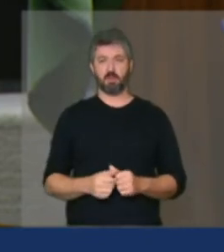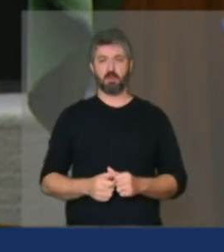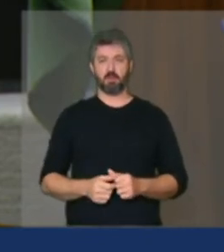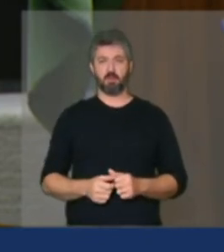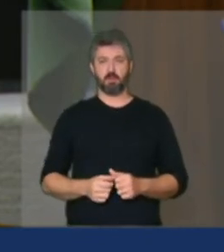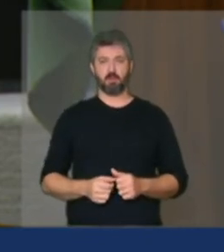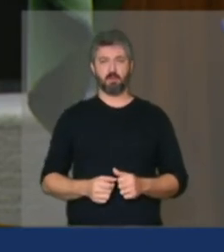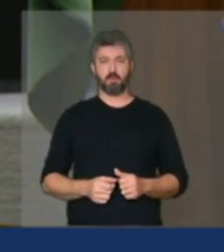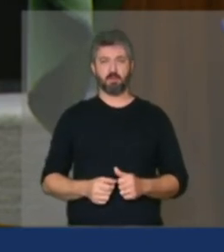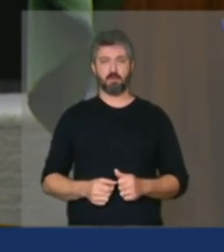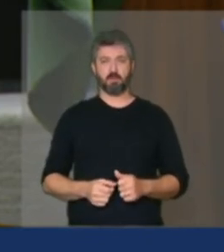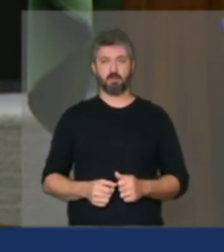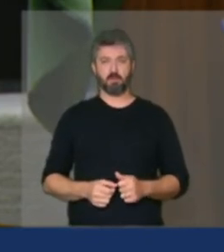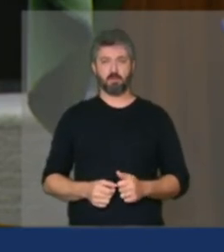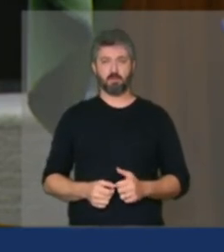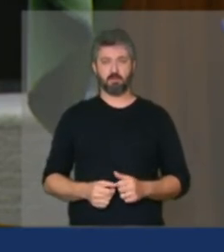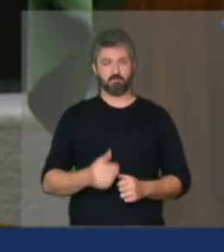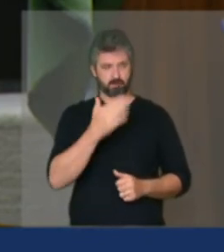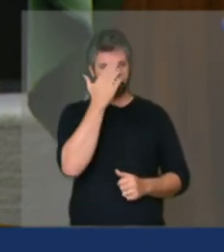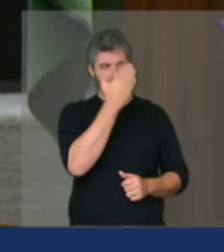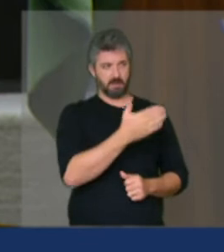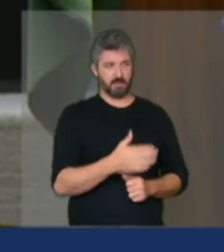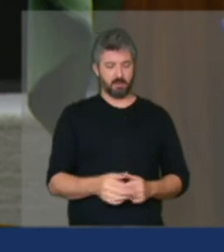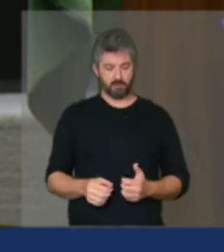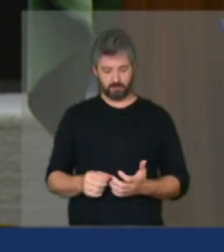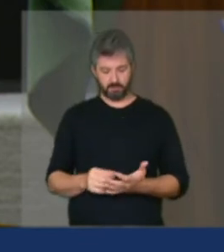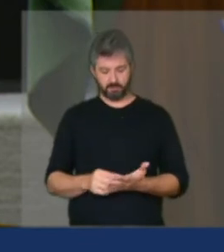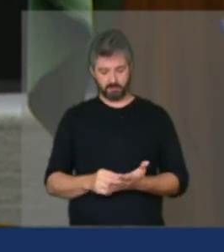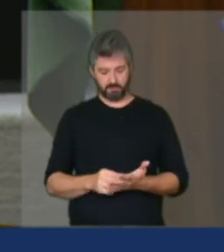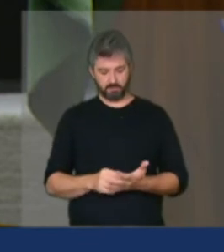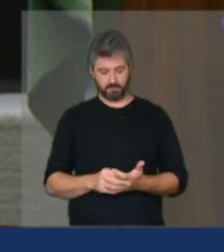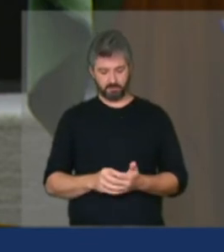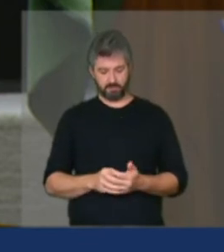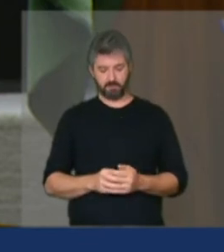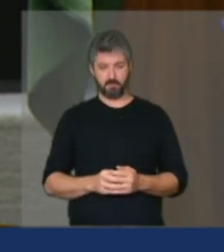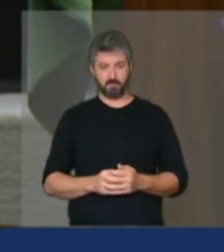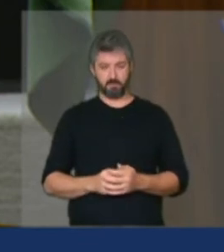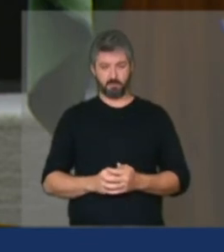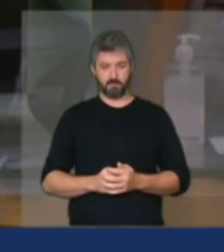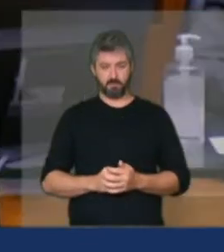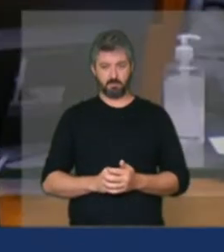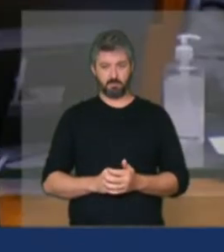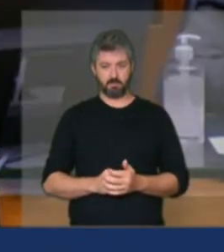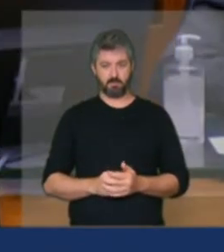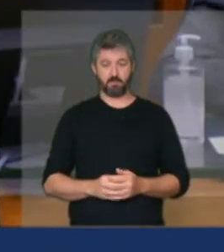SENHOR PRESIDENTE. -- [PRESIDENTE]: AGORA SAINDO DE MINAS GERAIS NÓS